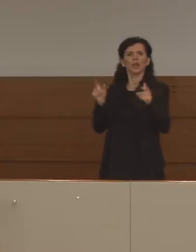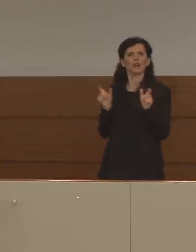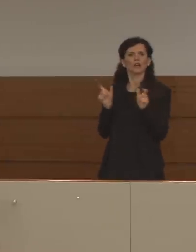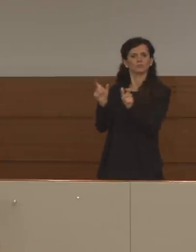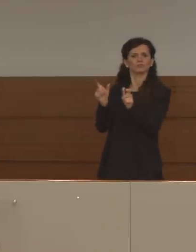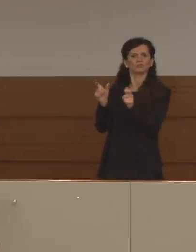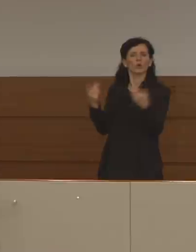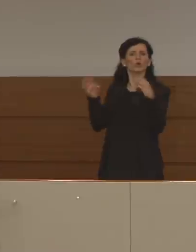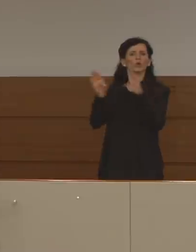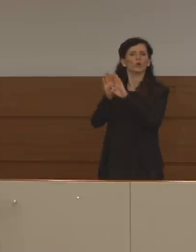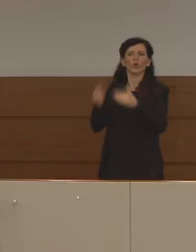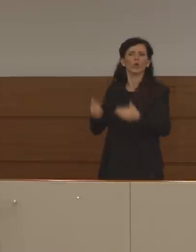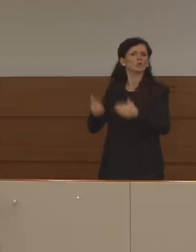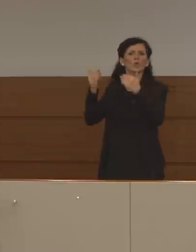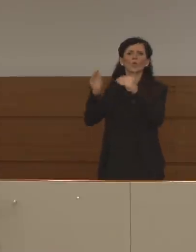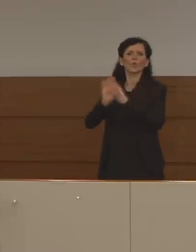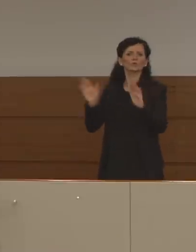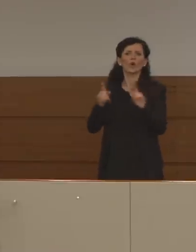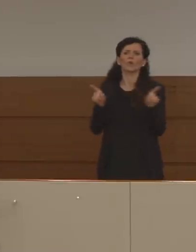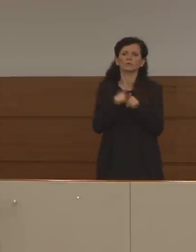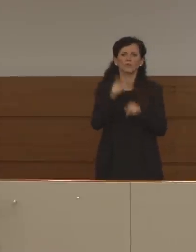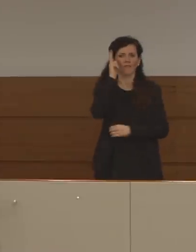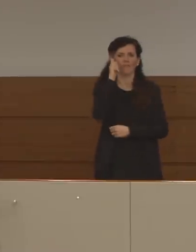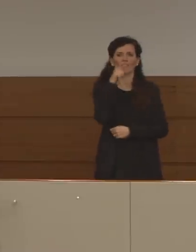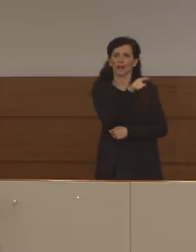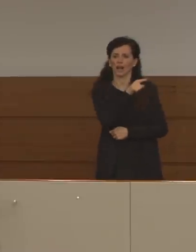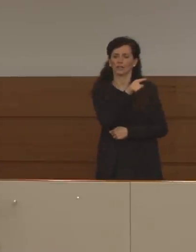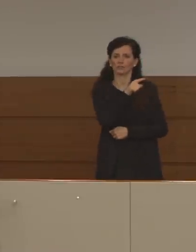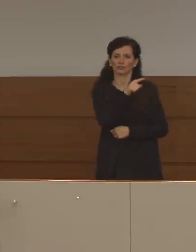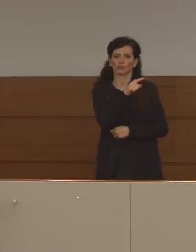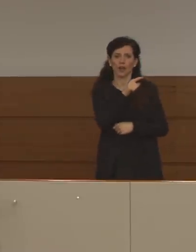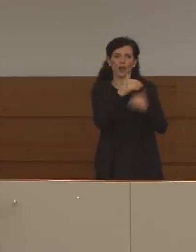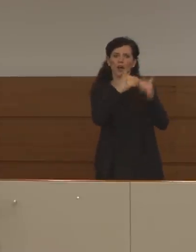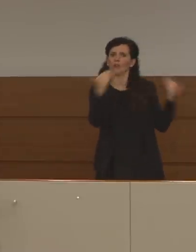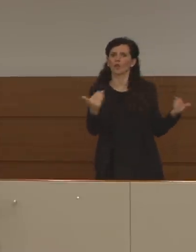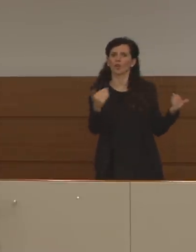Francia le frontiere per l'esportazione. Quindi il lavoro che